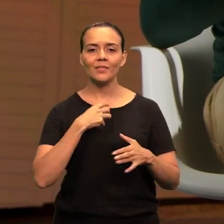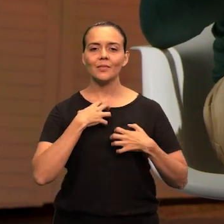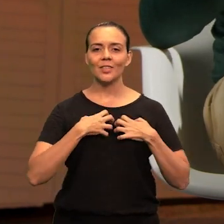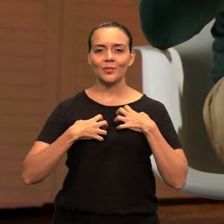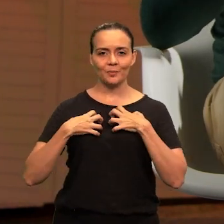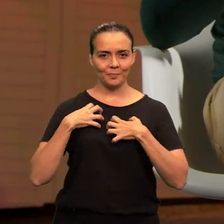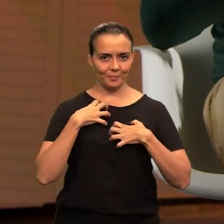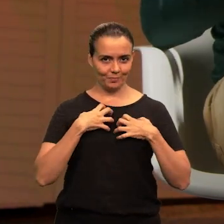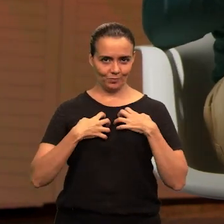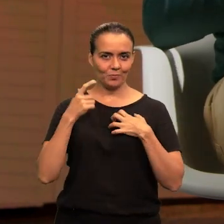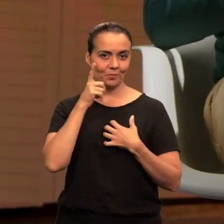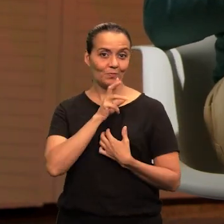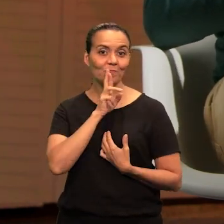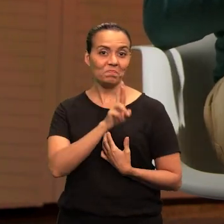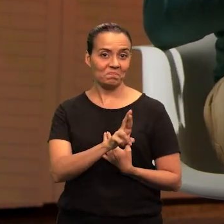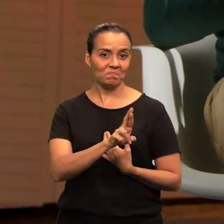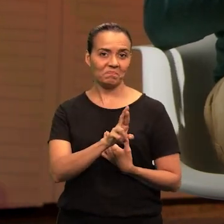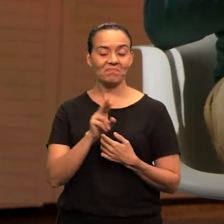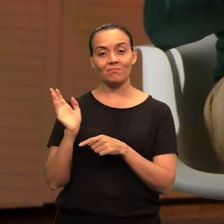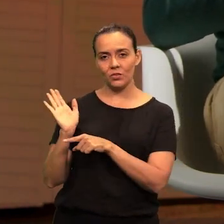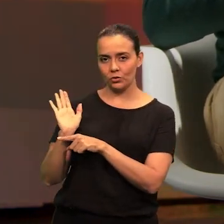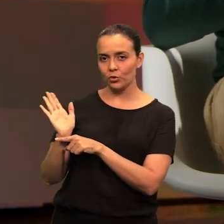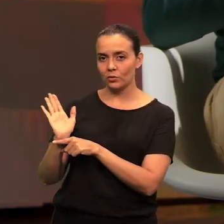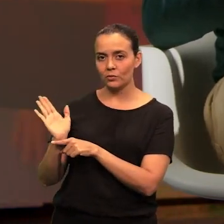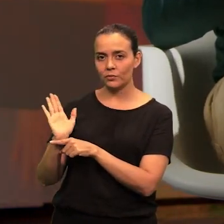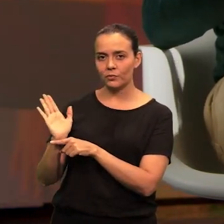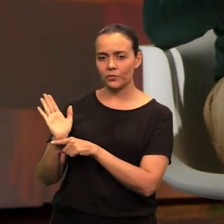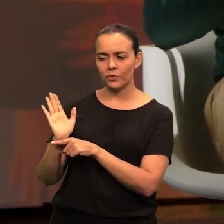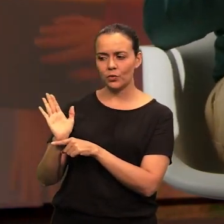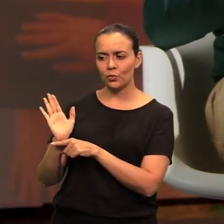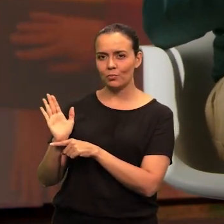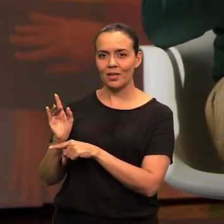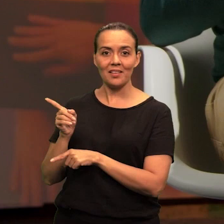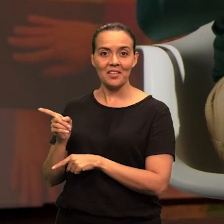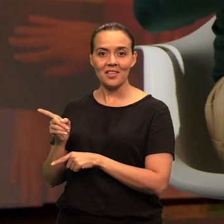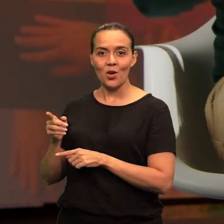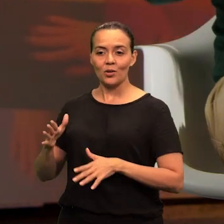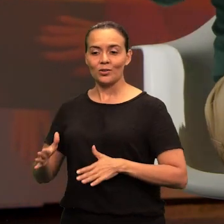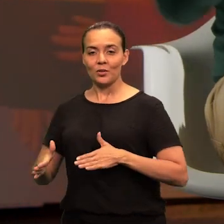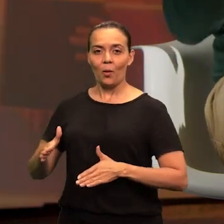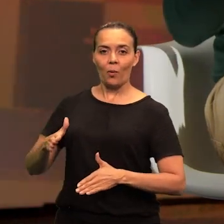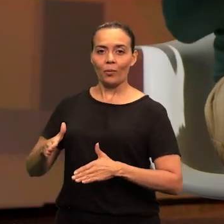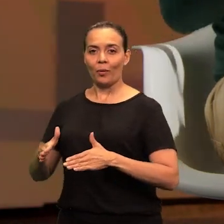Então, não é à toa que a referência ao filme Blade Runner e aquilo que os androides